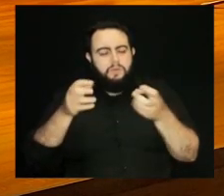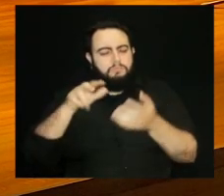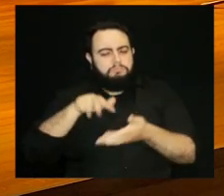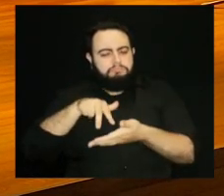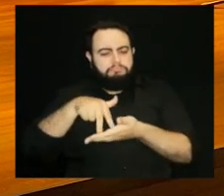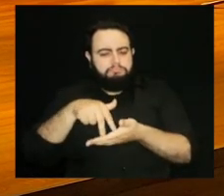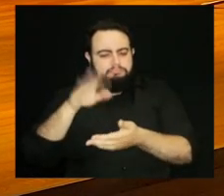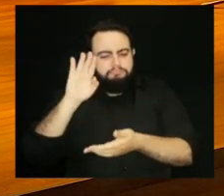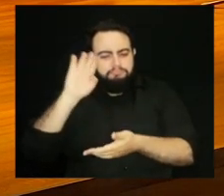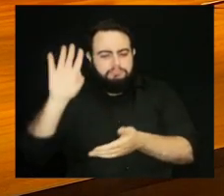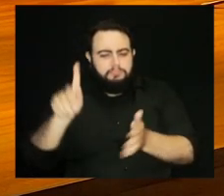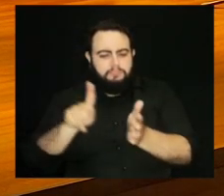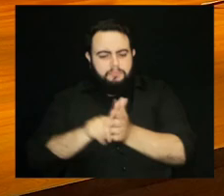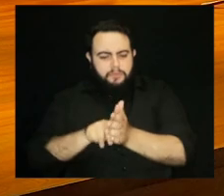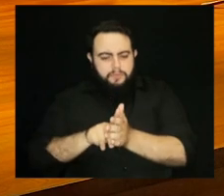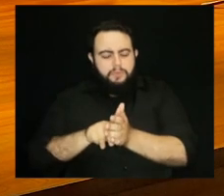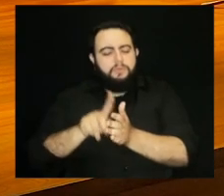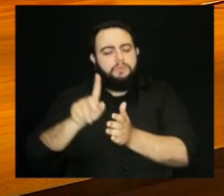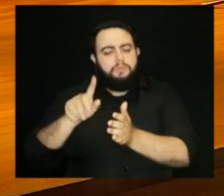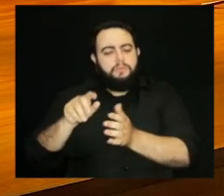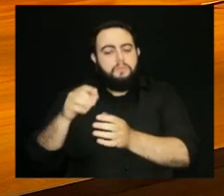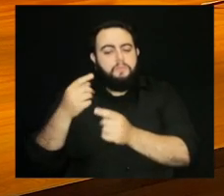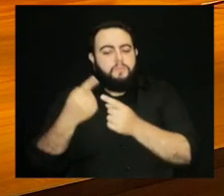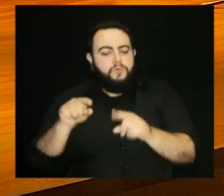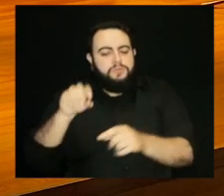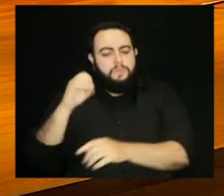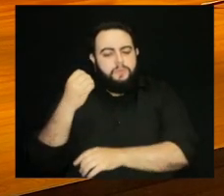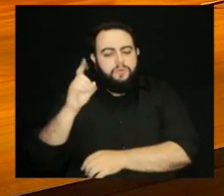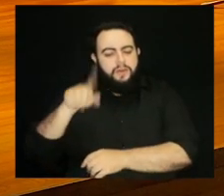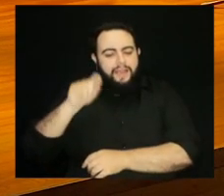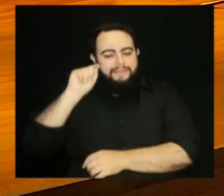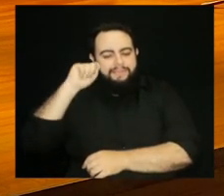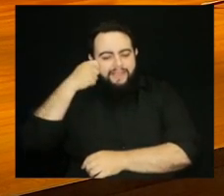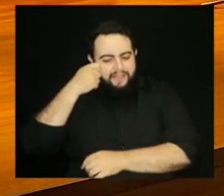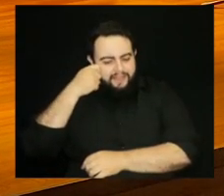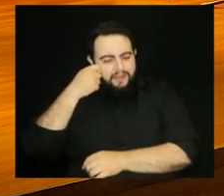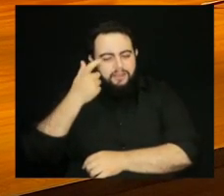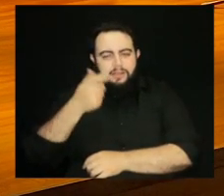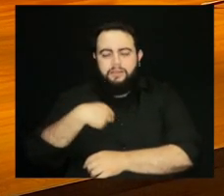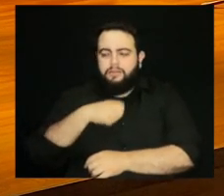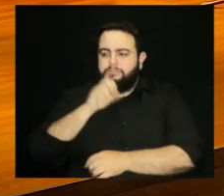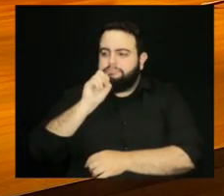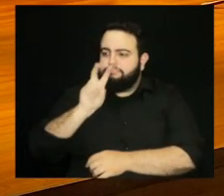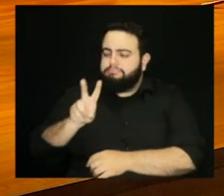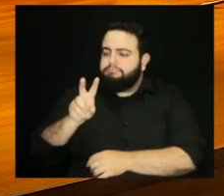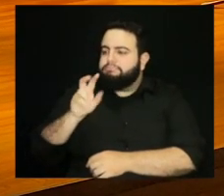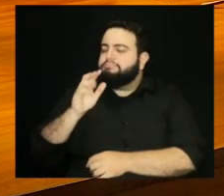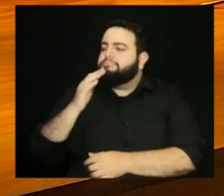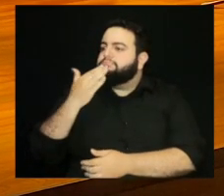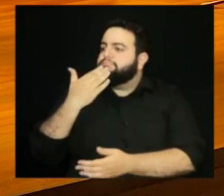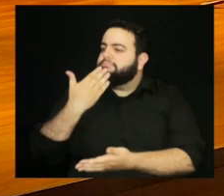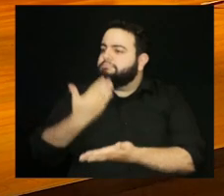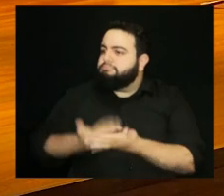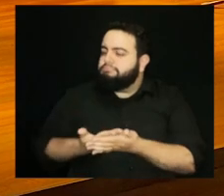Porto Alegre até os anos 50 é negro? E eu fiquei assim olhando para ele com aquela cara de [ __ ]